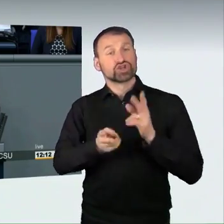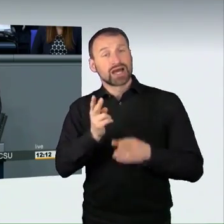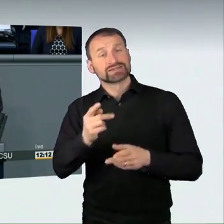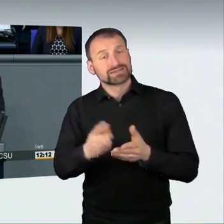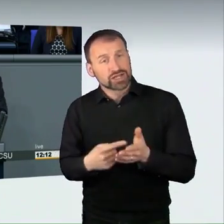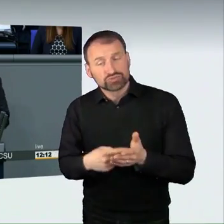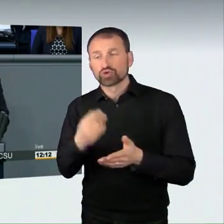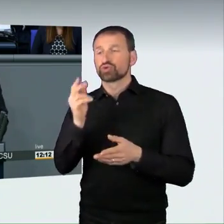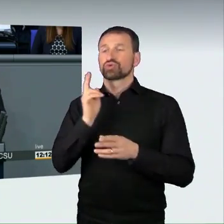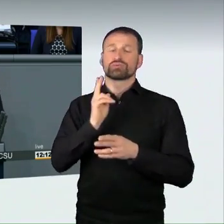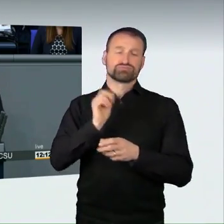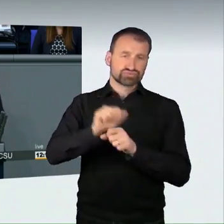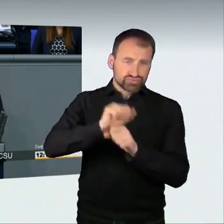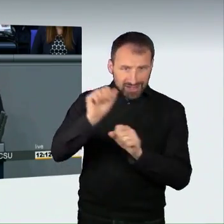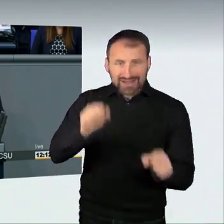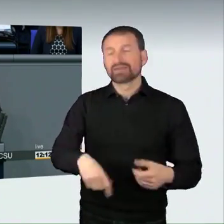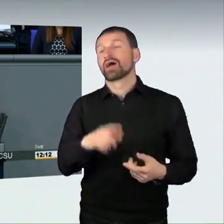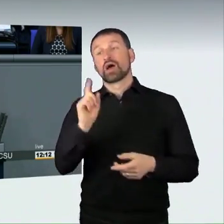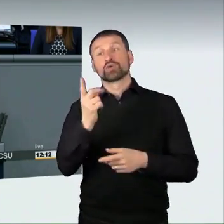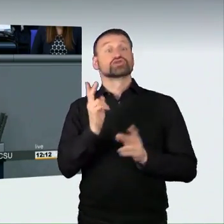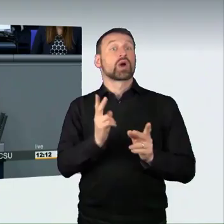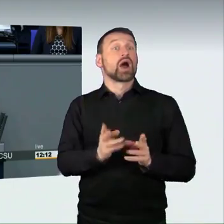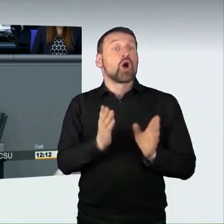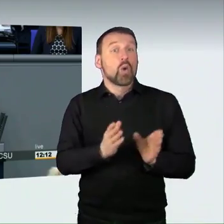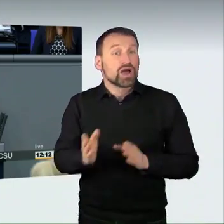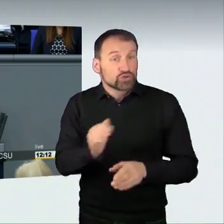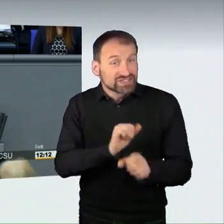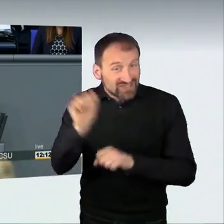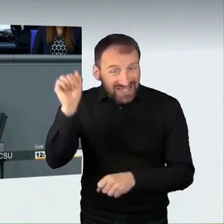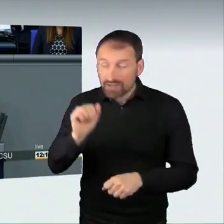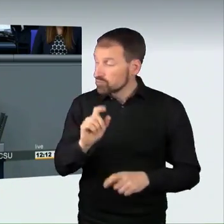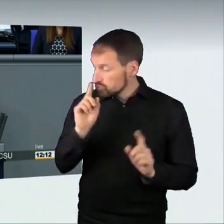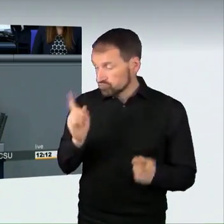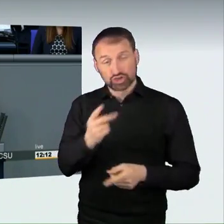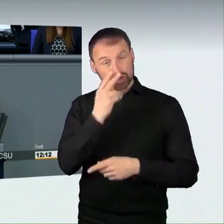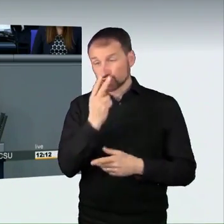Man müsste auch darüber nachdenken, ob das vielleicht sogar ein ordnungswidriges Verhalten ist. Da bin ich völlig dabei.